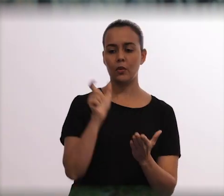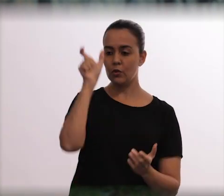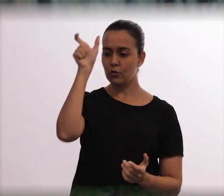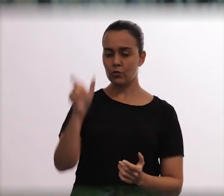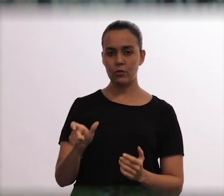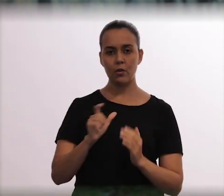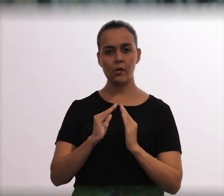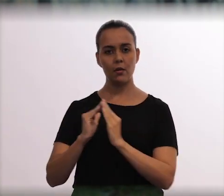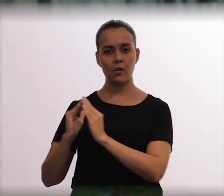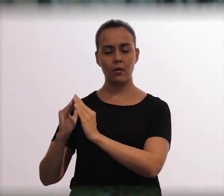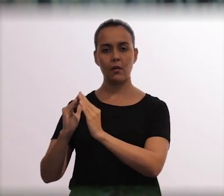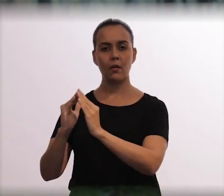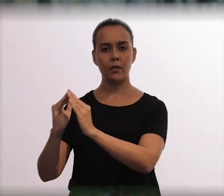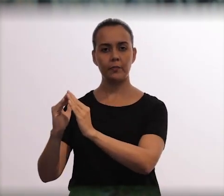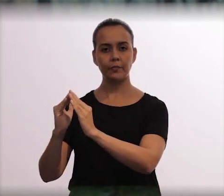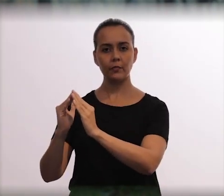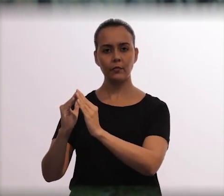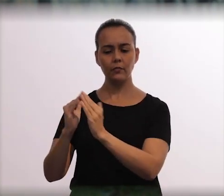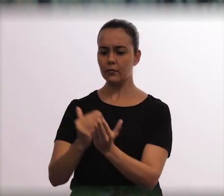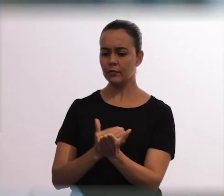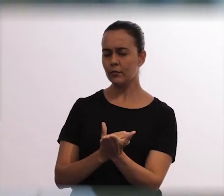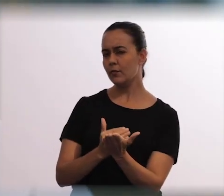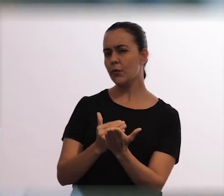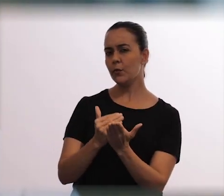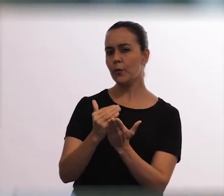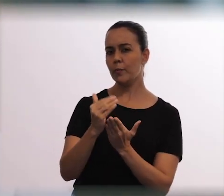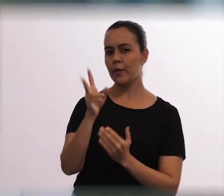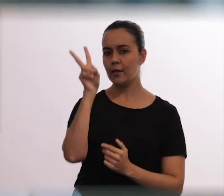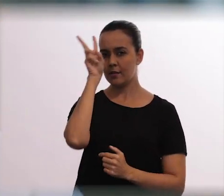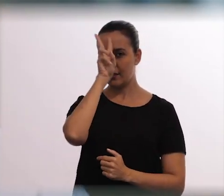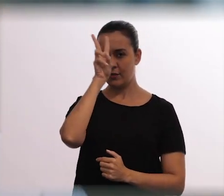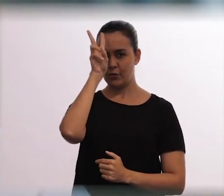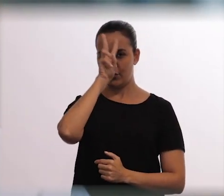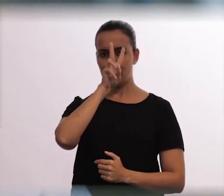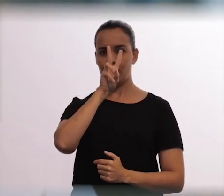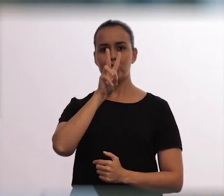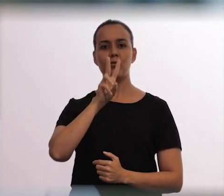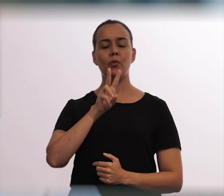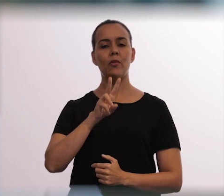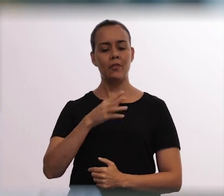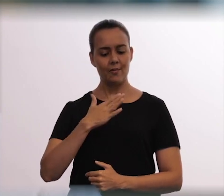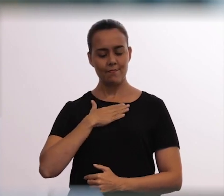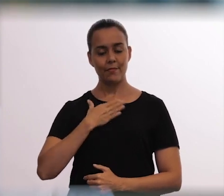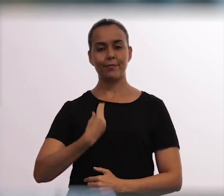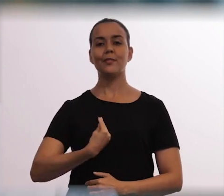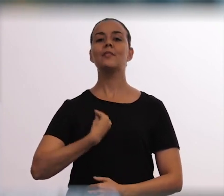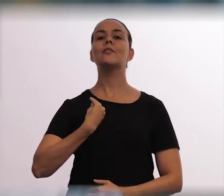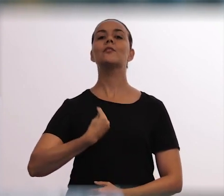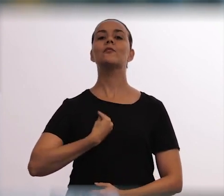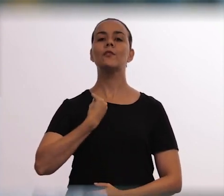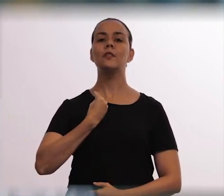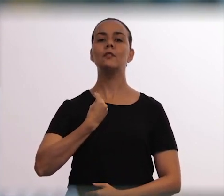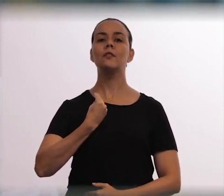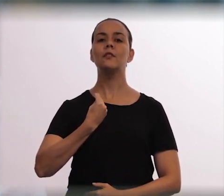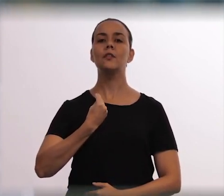que começa a sistematizar a sua história. Eu hoje, prefiro definir como sendo um momento